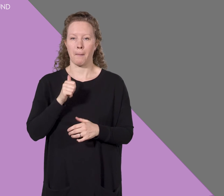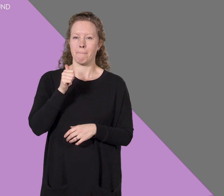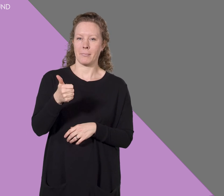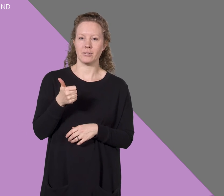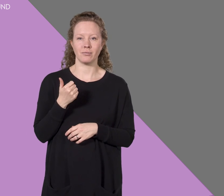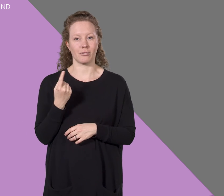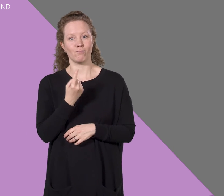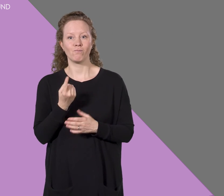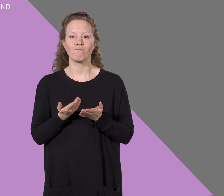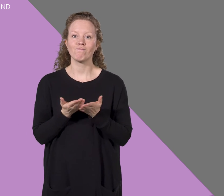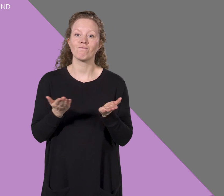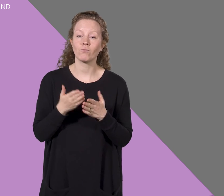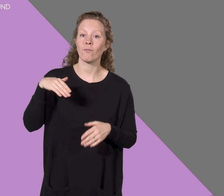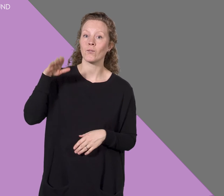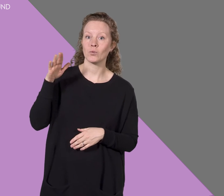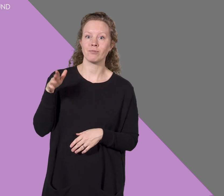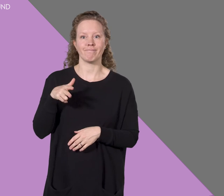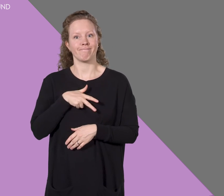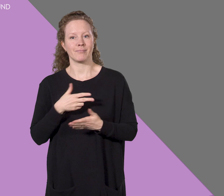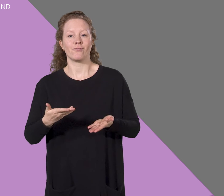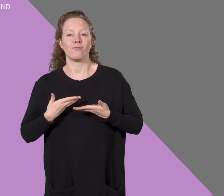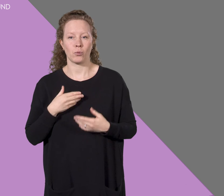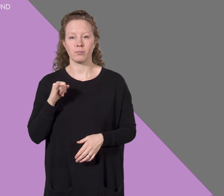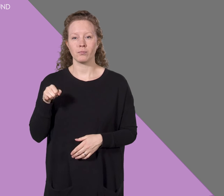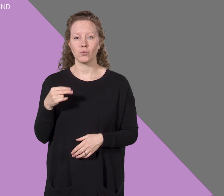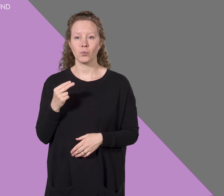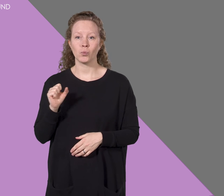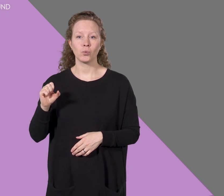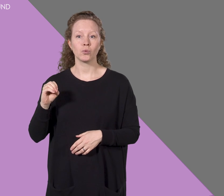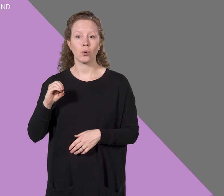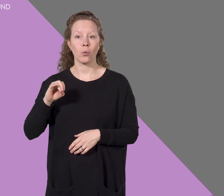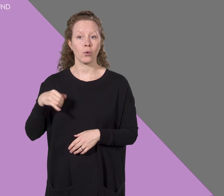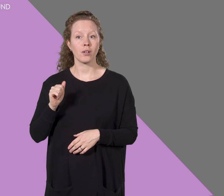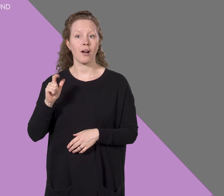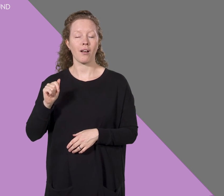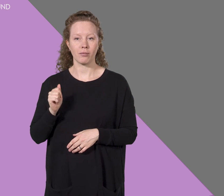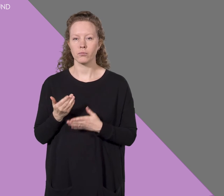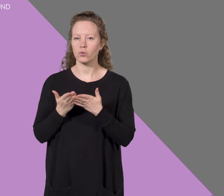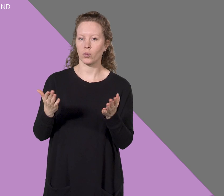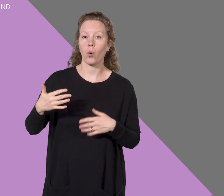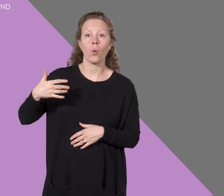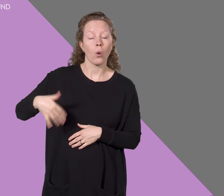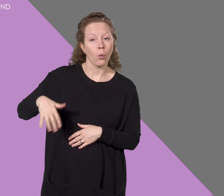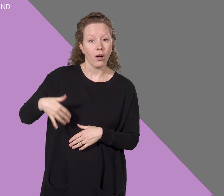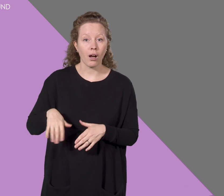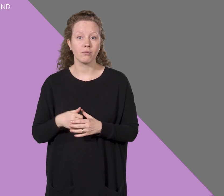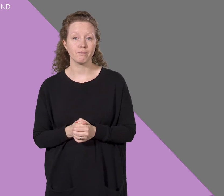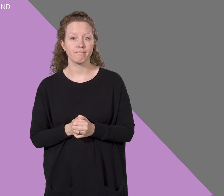Till bästa solonummer för vuxna utsågs Juuso Ojalas Klockan, -